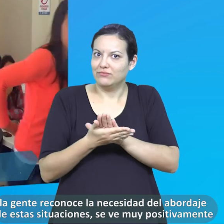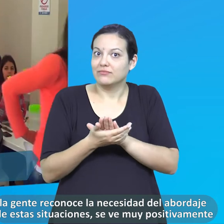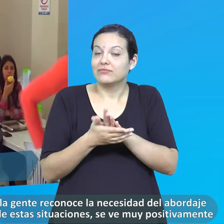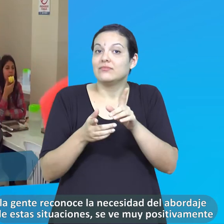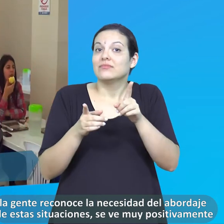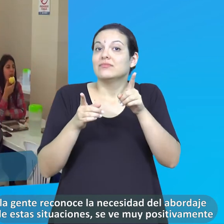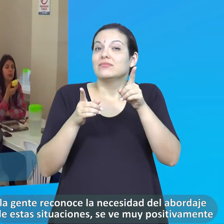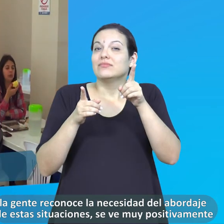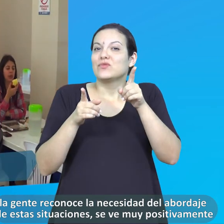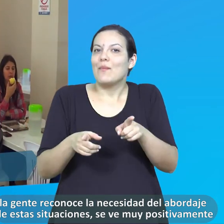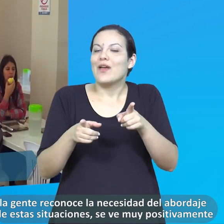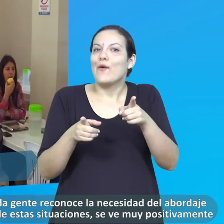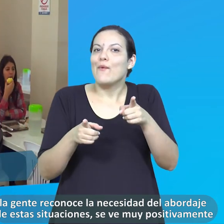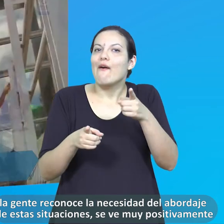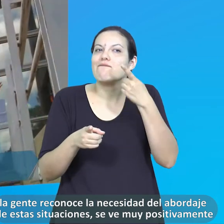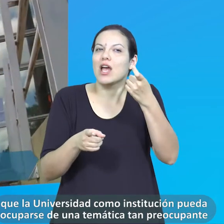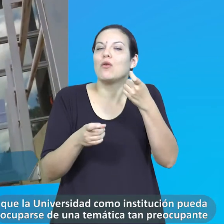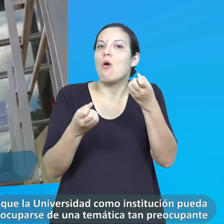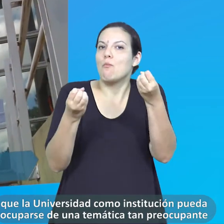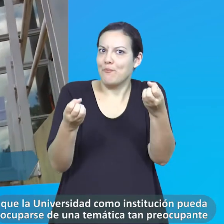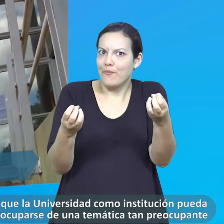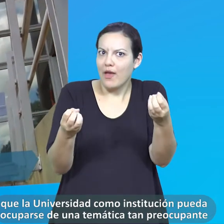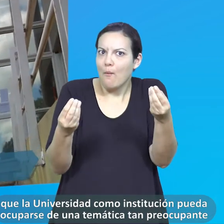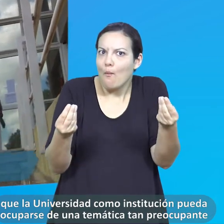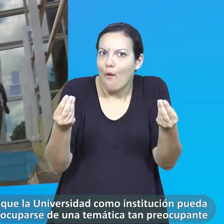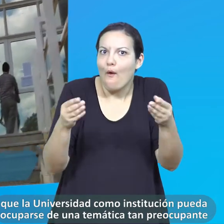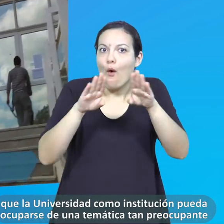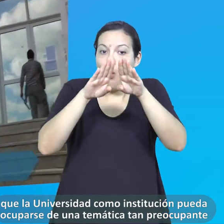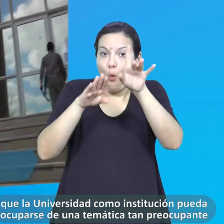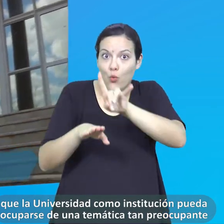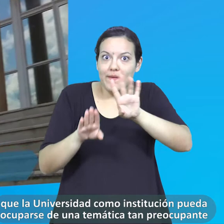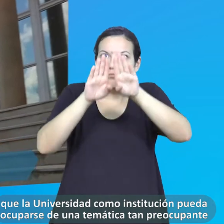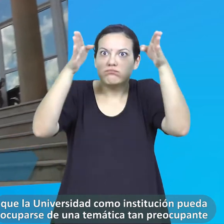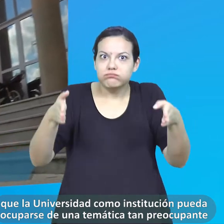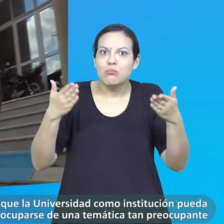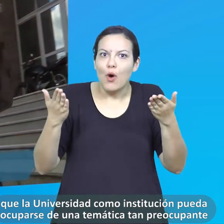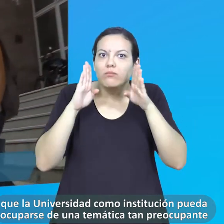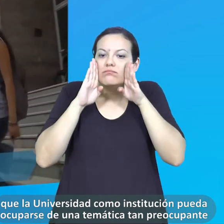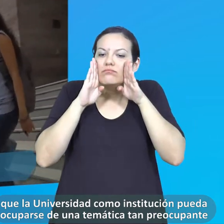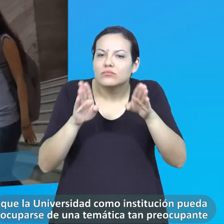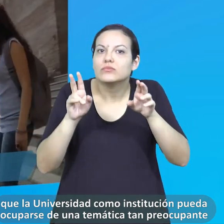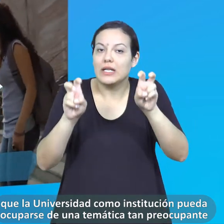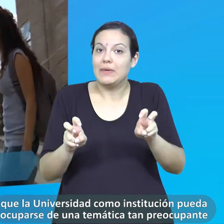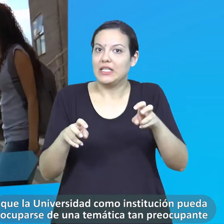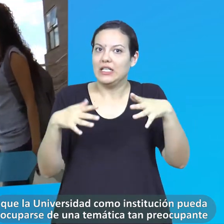se ve muy positivamente que la universidad como institución pueda ocuparse de una temática tan preocupante,